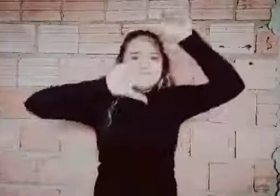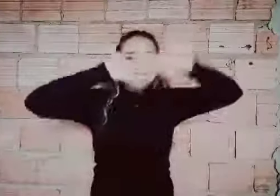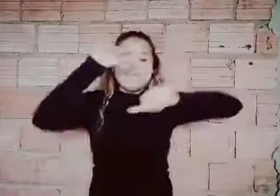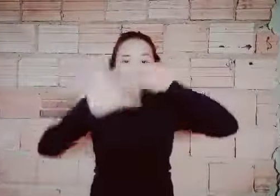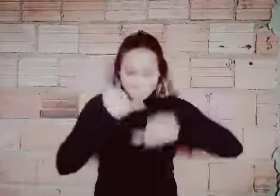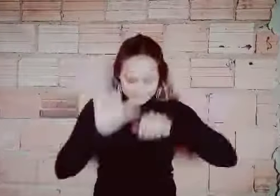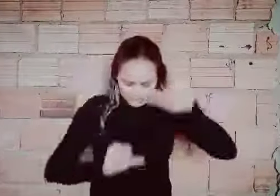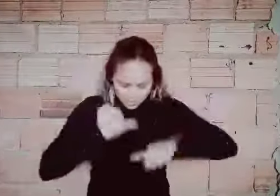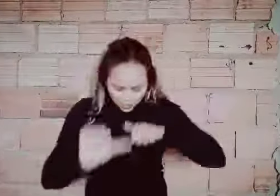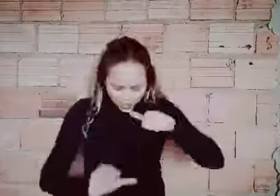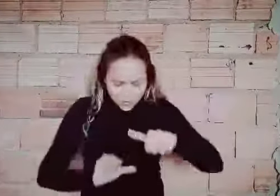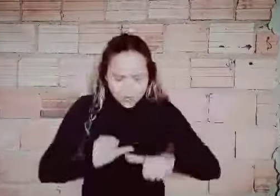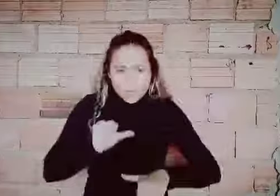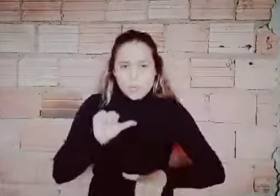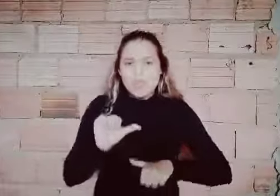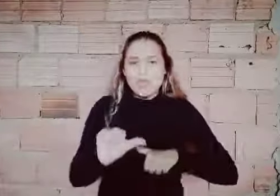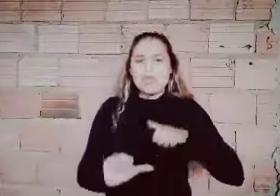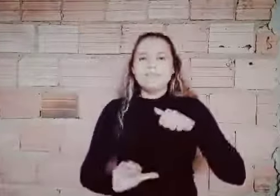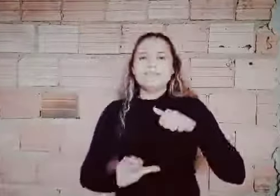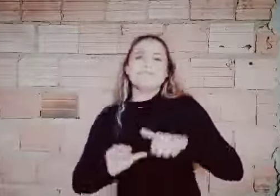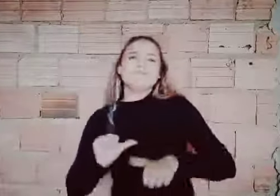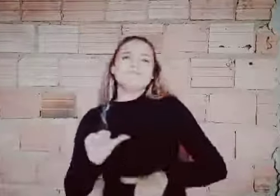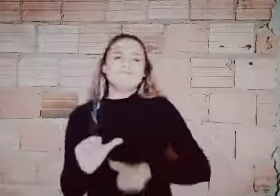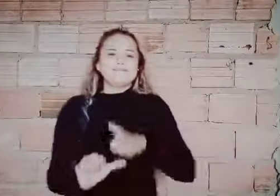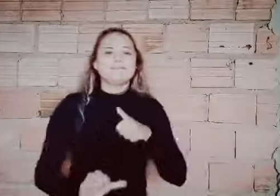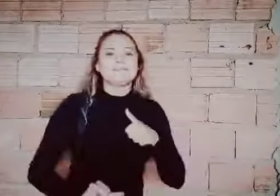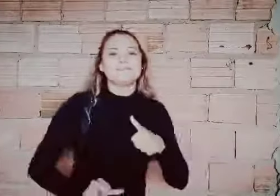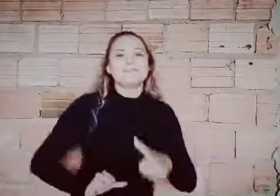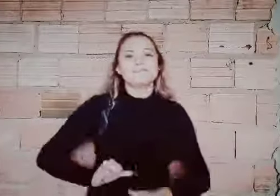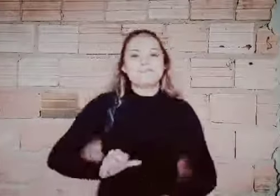Transforme o meu ser